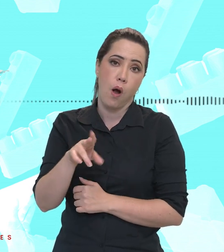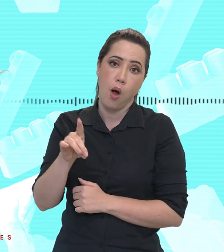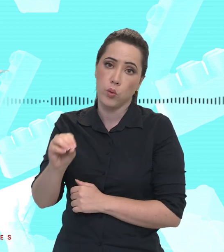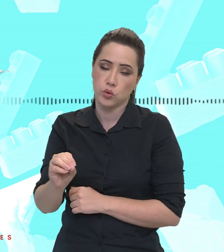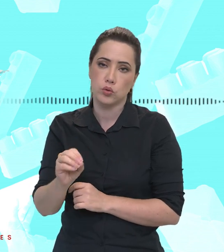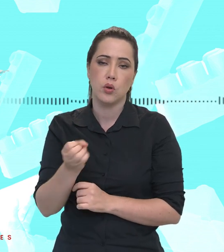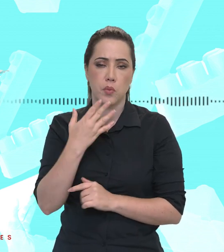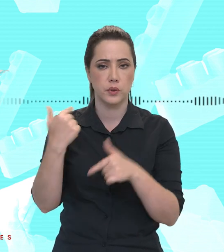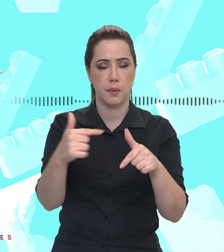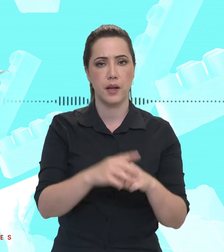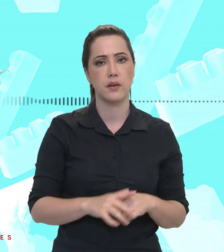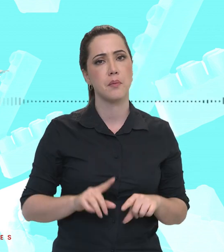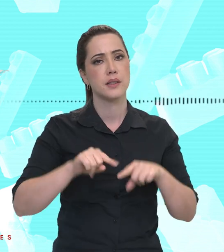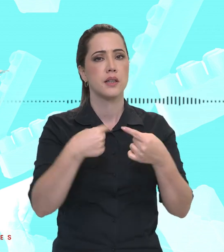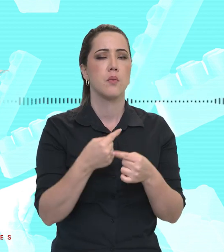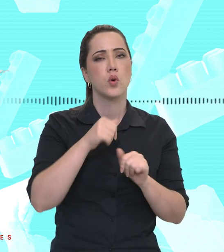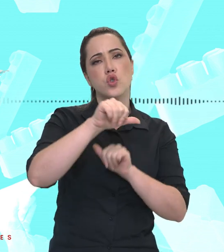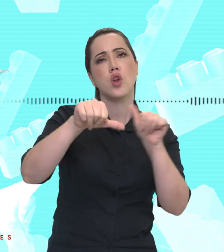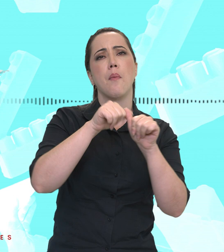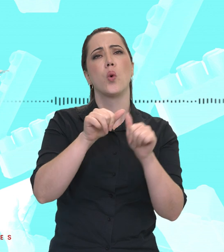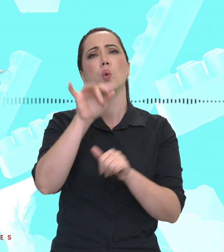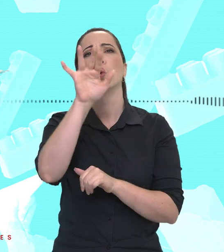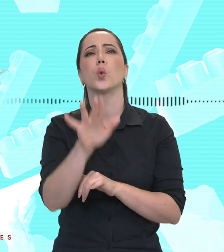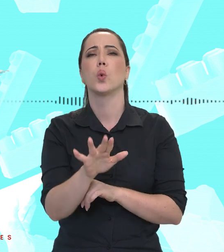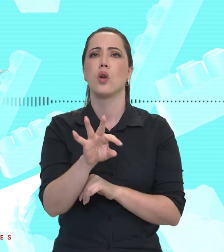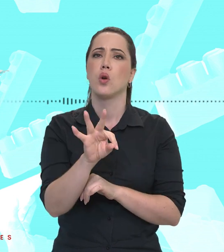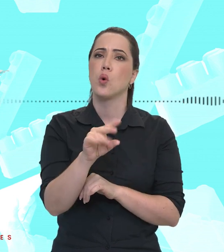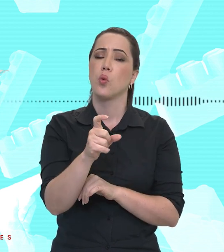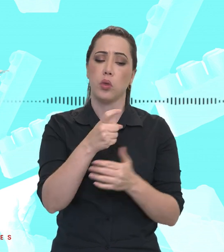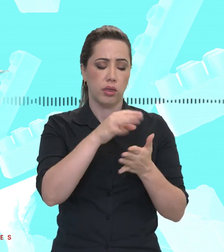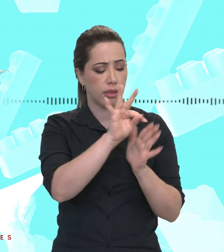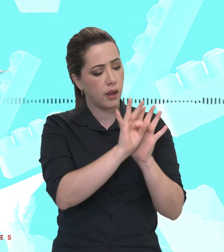[trilha sonora toca ao fundo brevemente] 🎶 [Leyberson] Só que do nada me vejo formatando a fonte e a cor do texto do roteiro que sequer